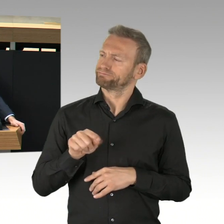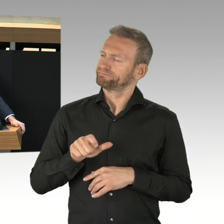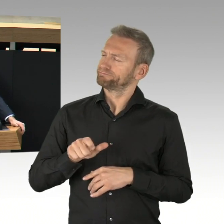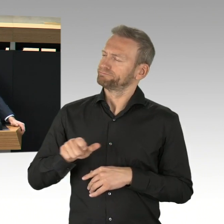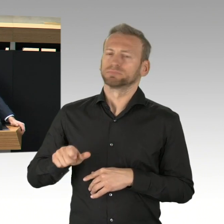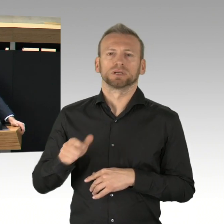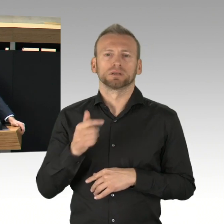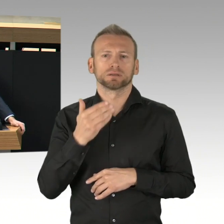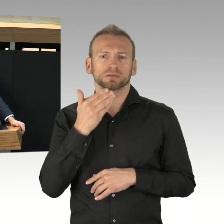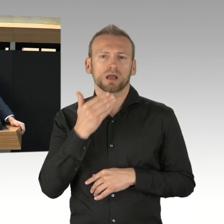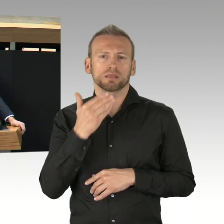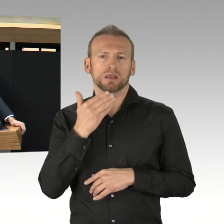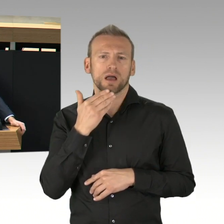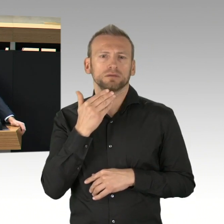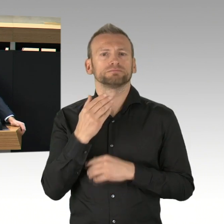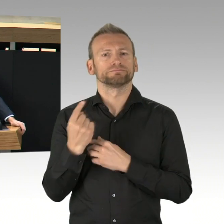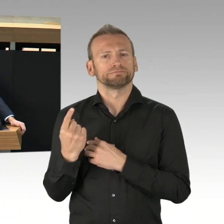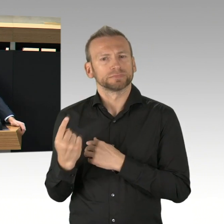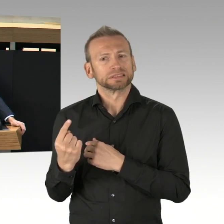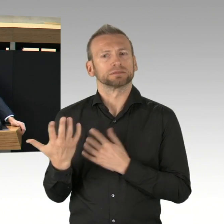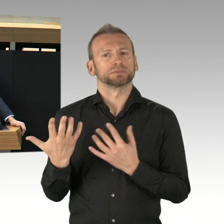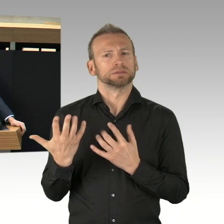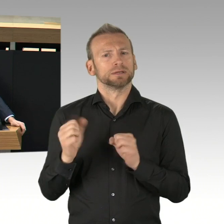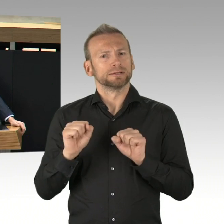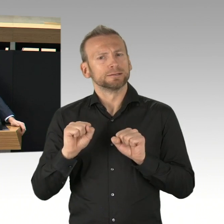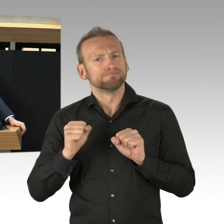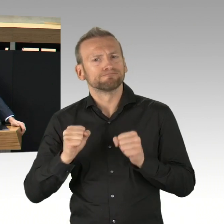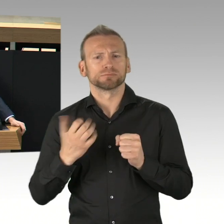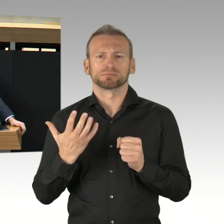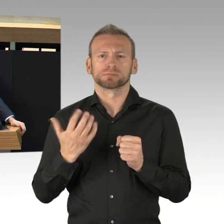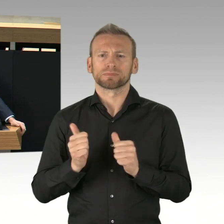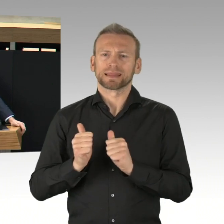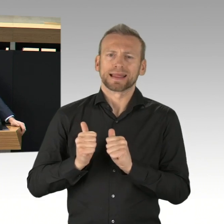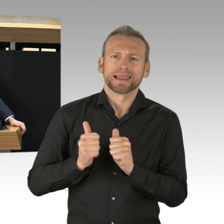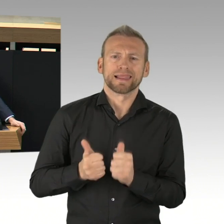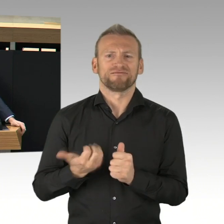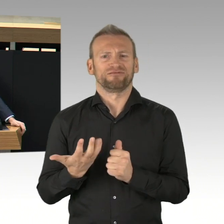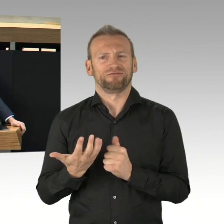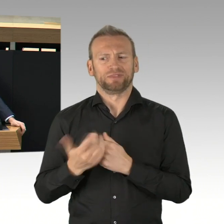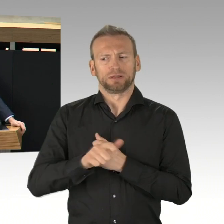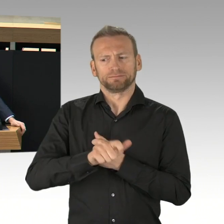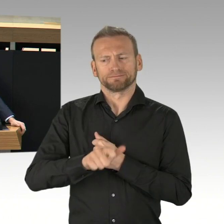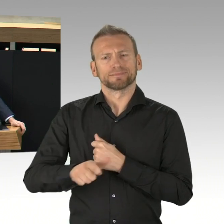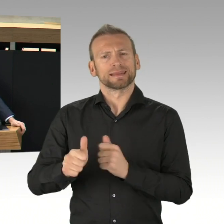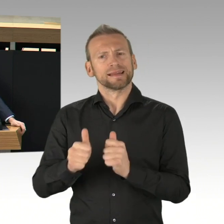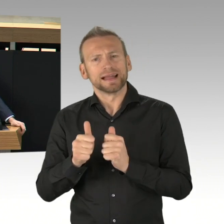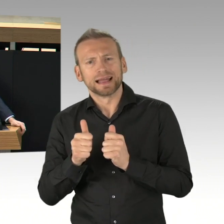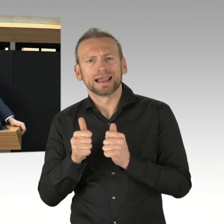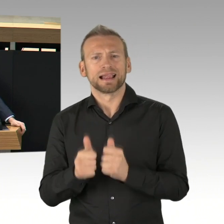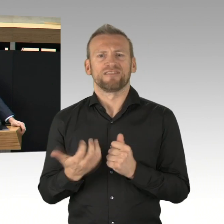dass sie sich nicht über steigende Mieten aufregen können, weil sie nämlich in dieser Stadt kein Zuhause haben. Danke an all die Freiwilligen.